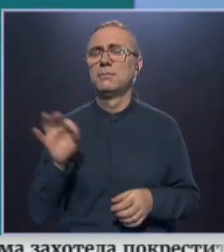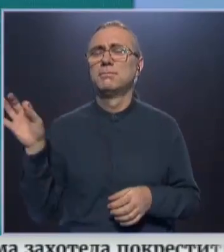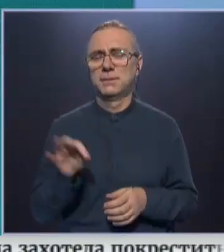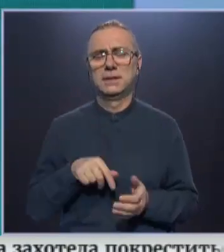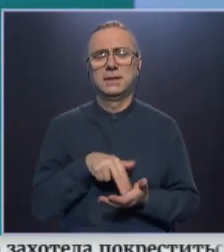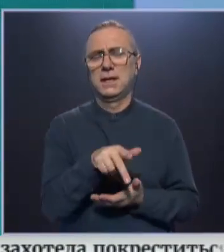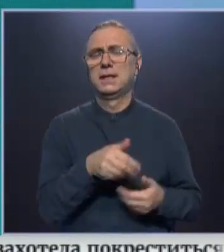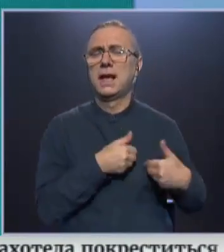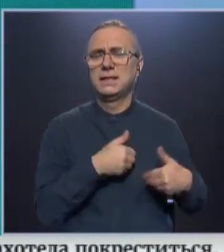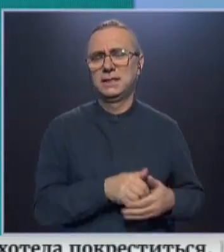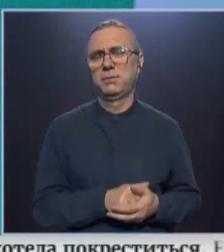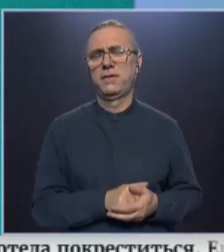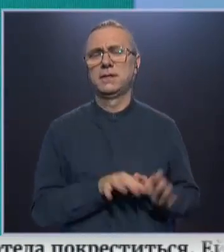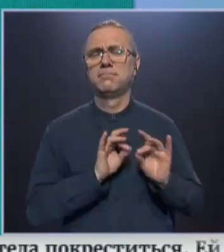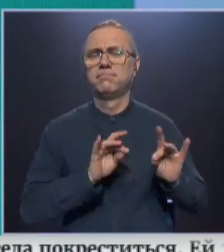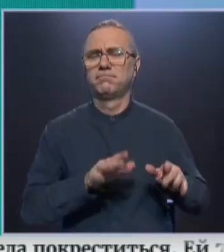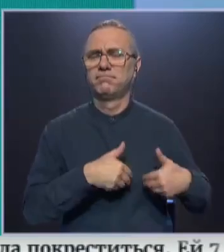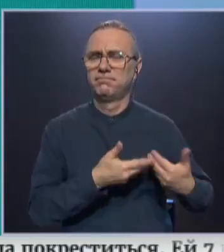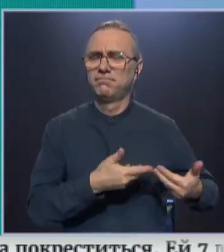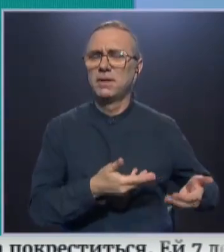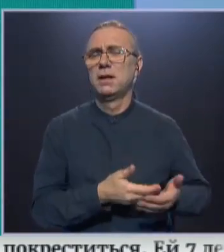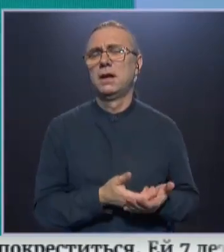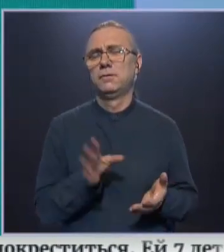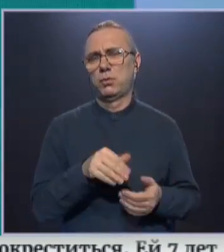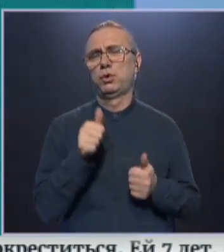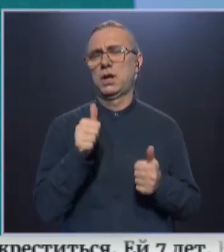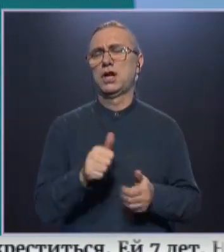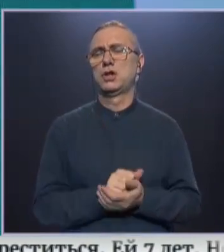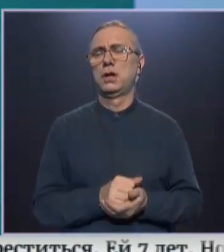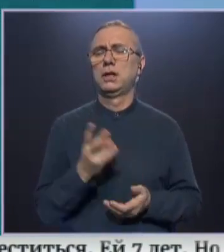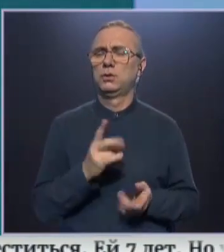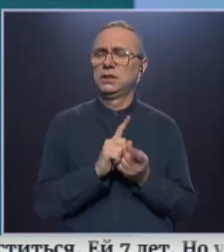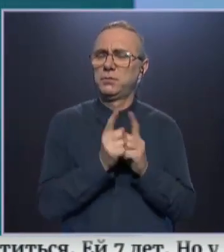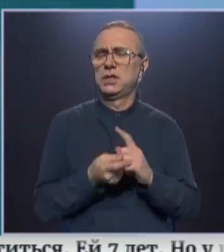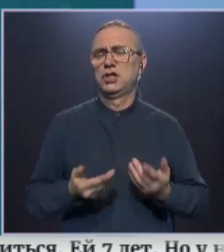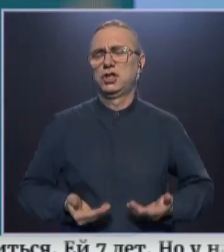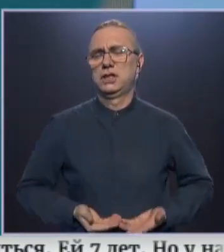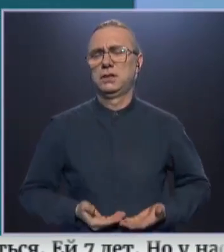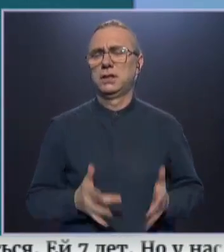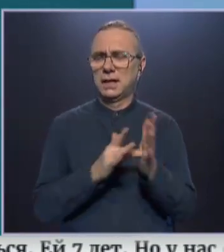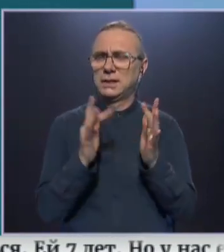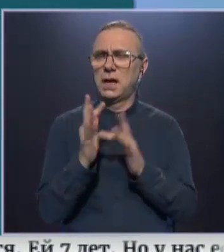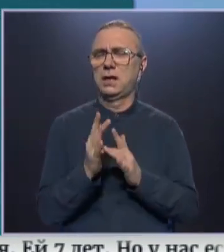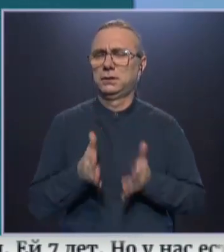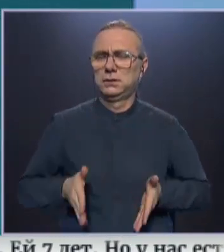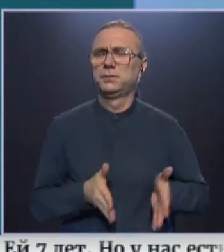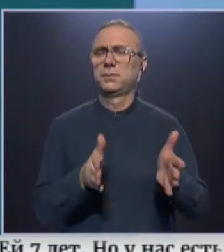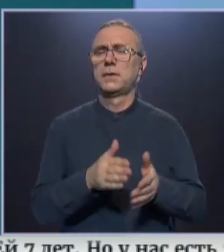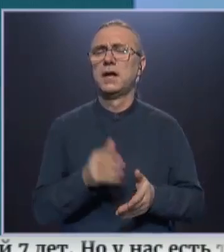и дай Бог при перемене жизни конечно на христианскую забудете вы об этих страхах и будете и будет вам и верится